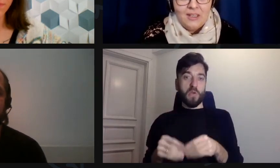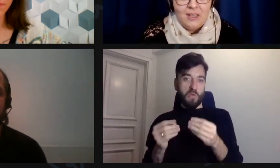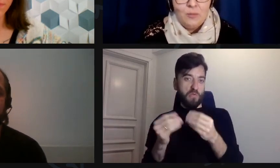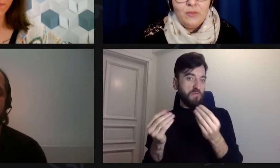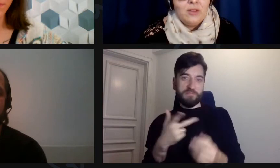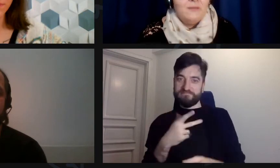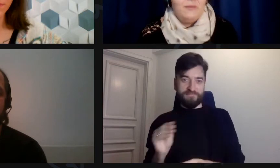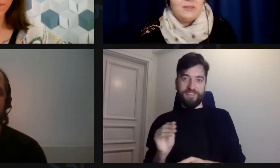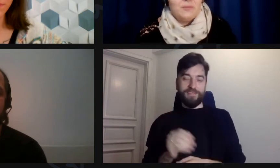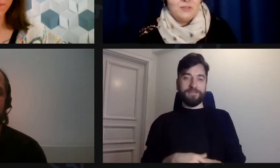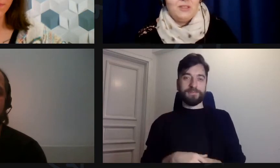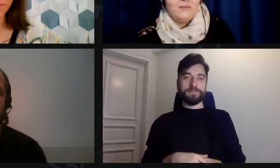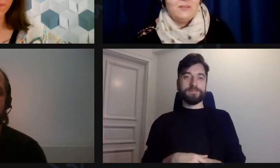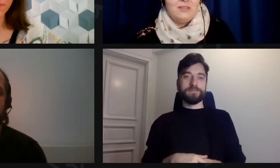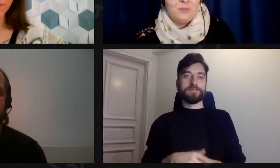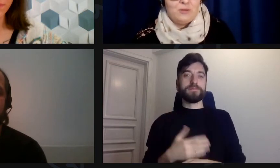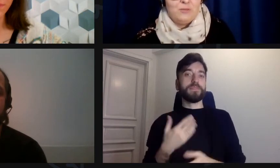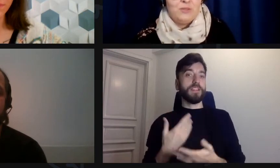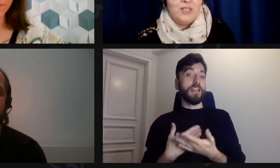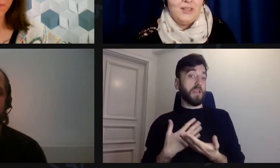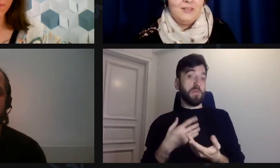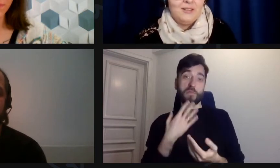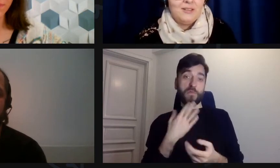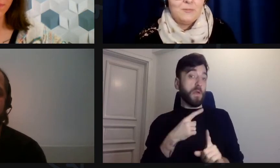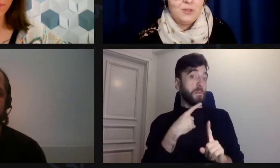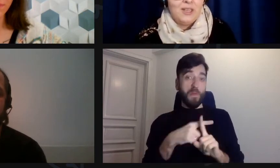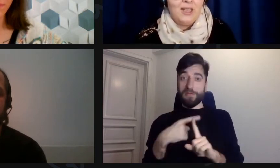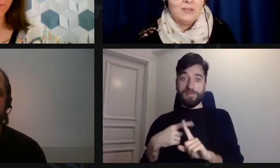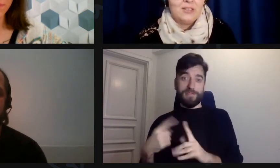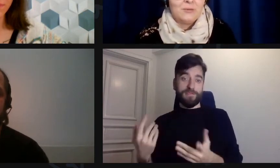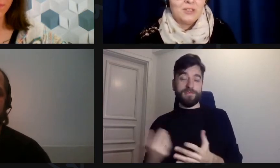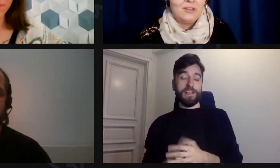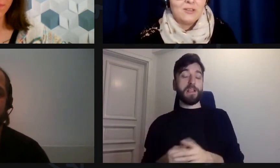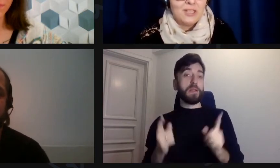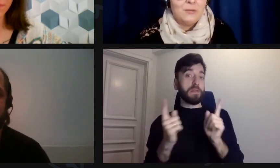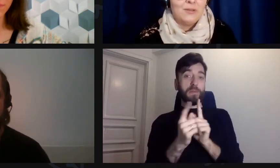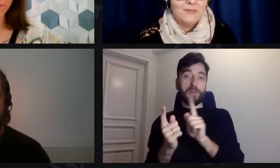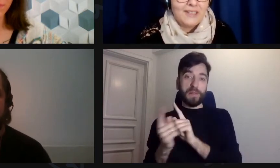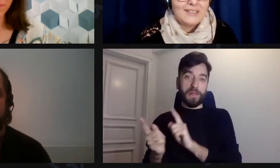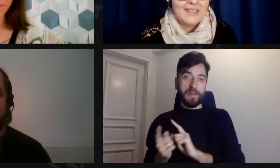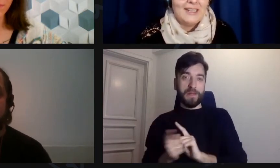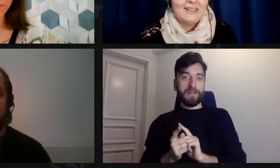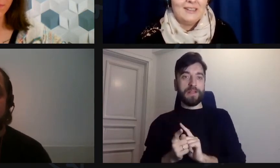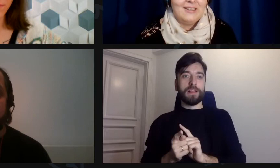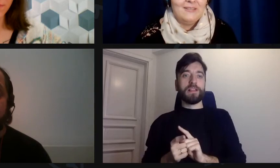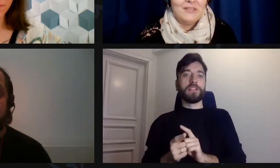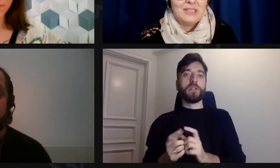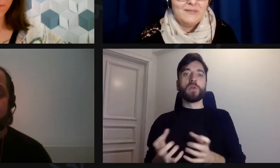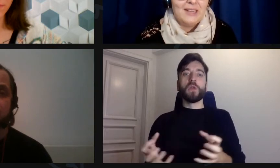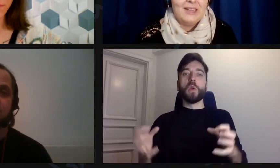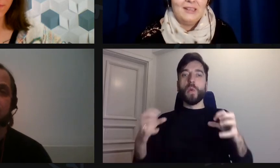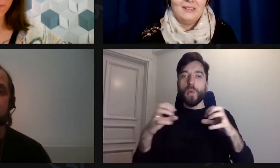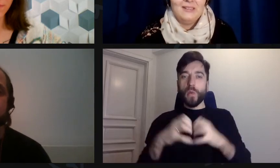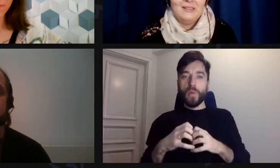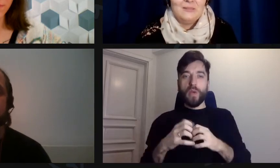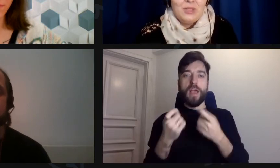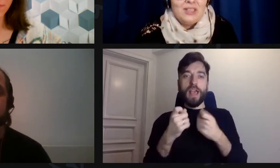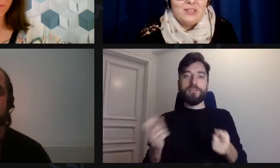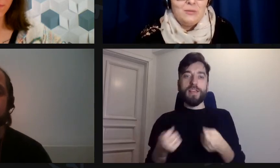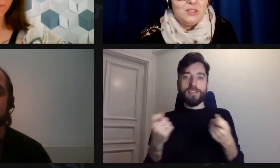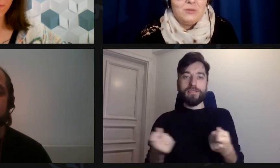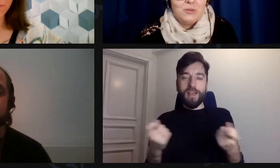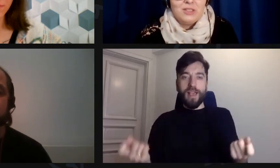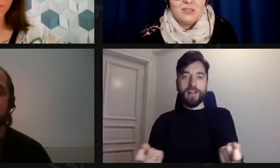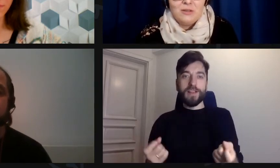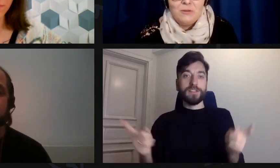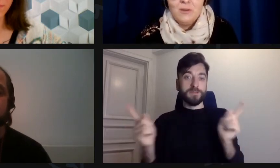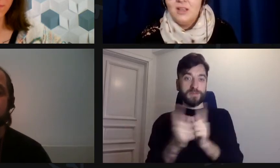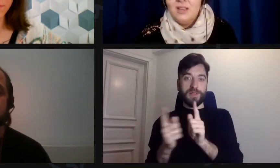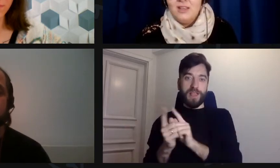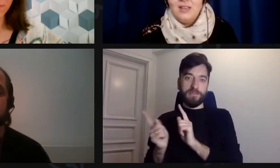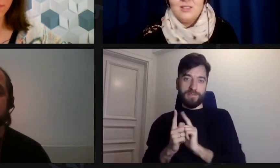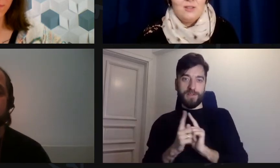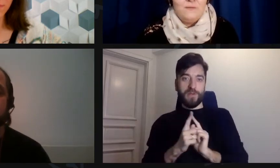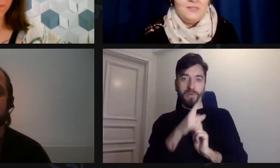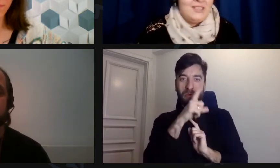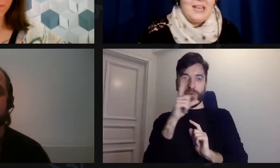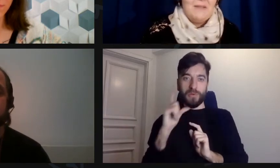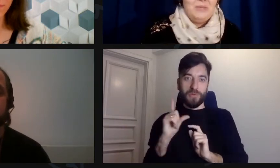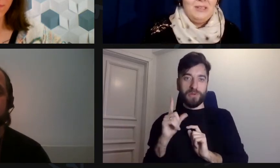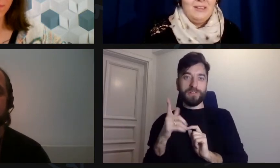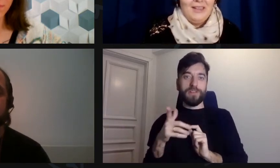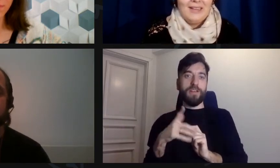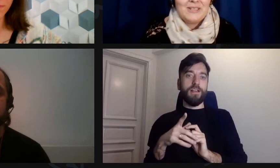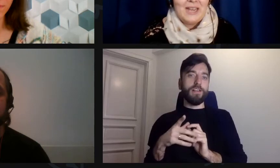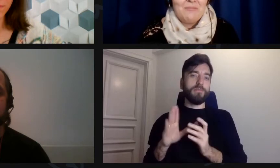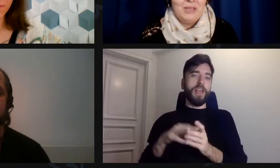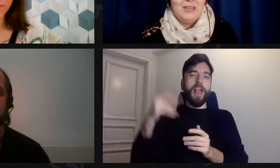Mowie o tym w pozytywny sposób. Na konwencjach spotyka się lekarzy, prawników